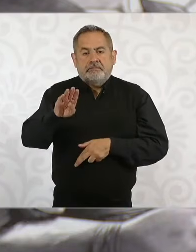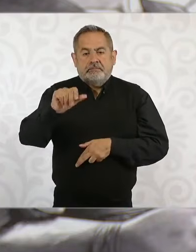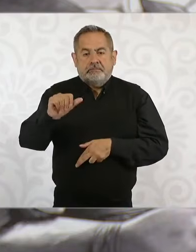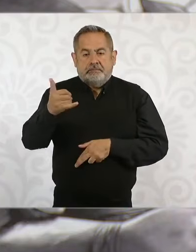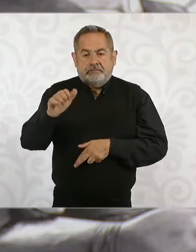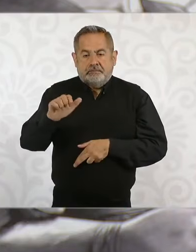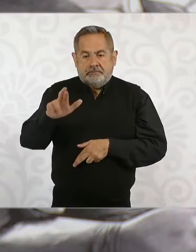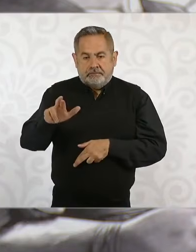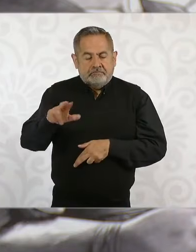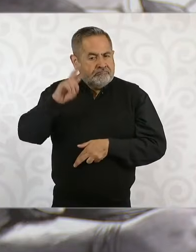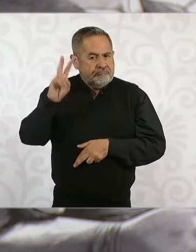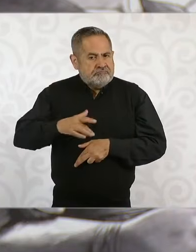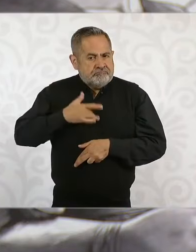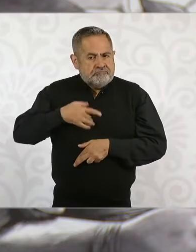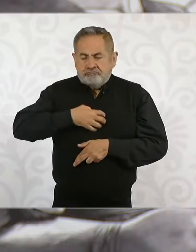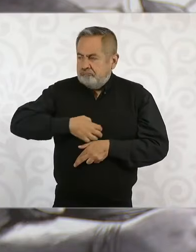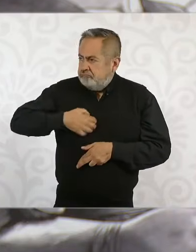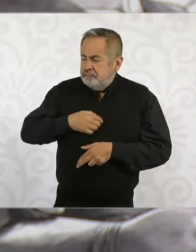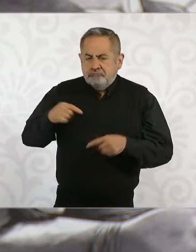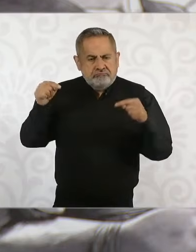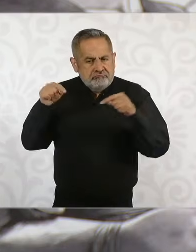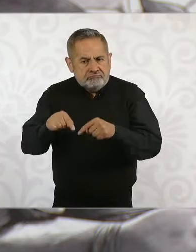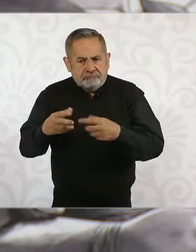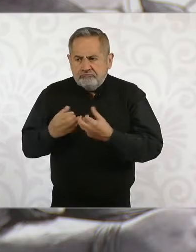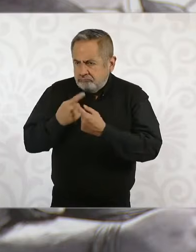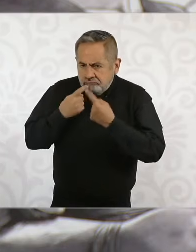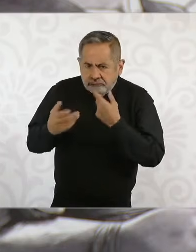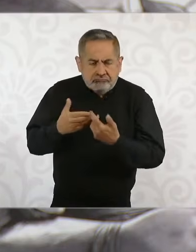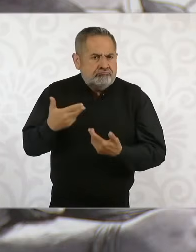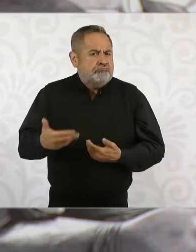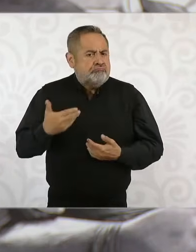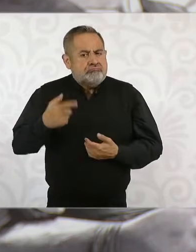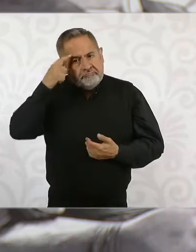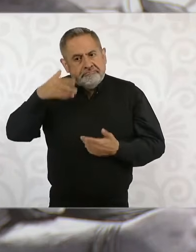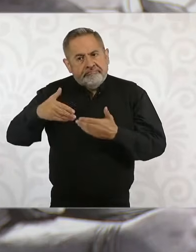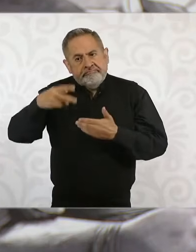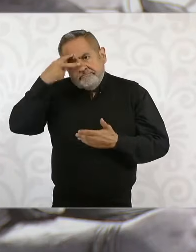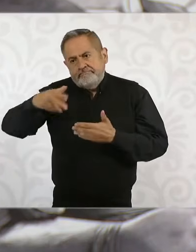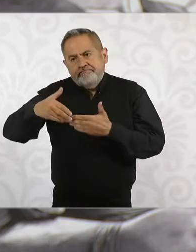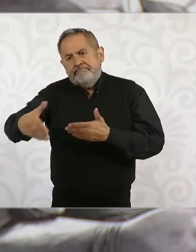encuentro en un momento que creemos crucial para el avance de la salud de México. Me complace